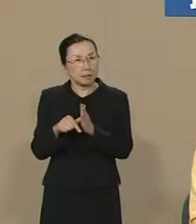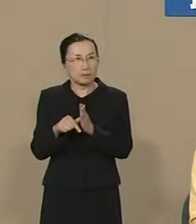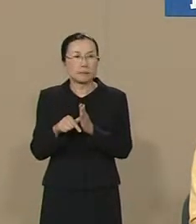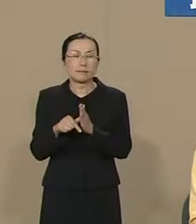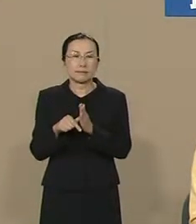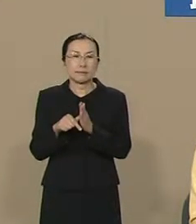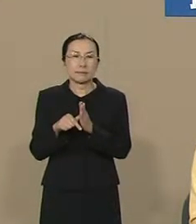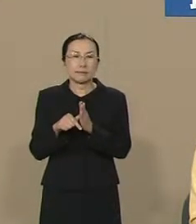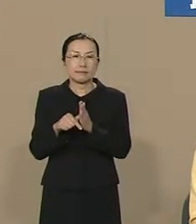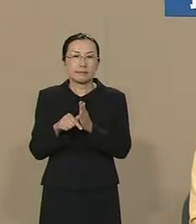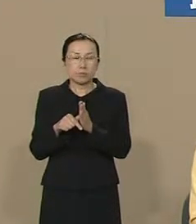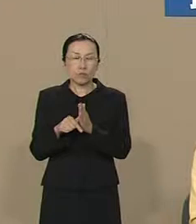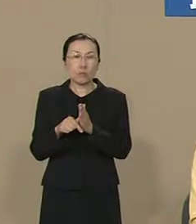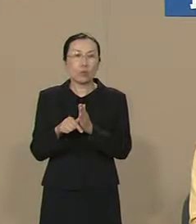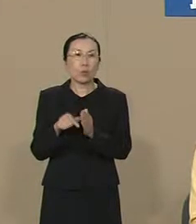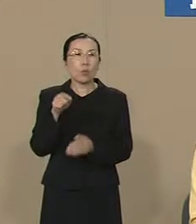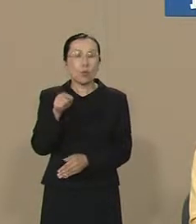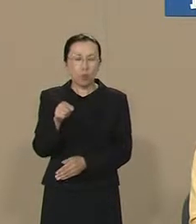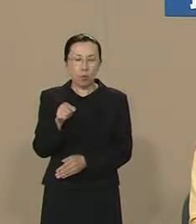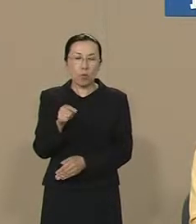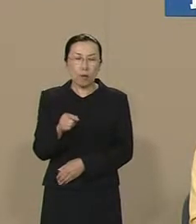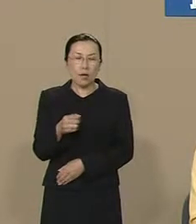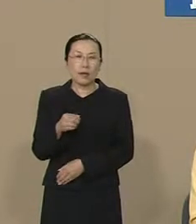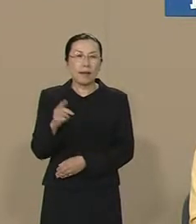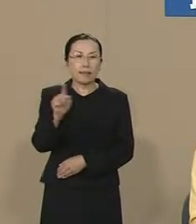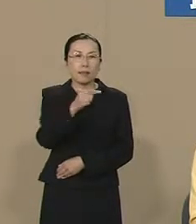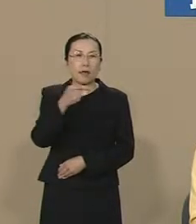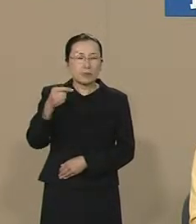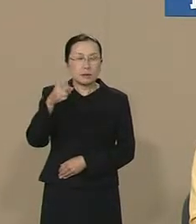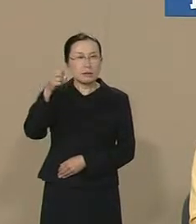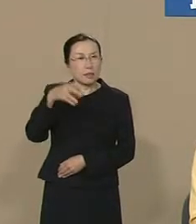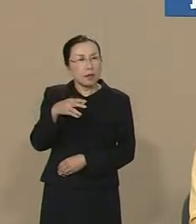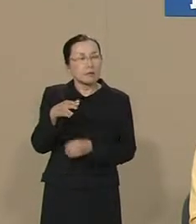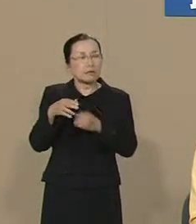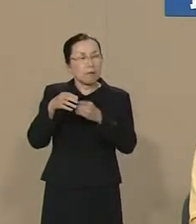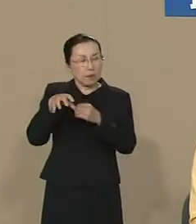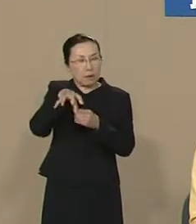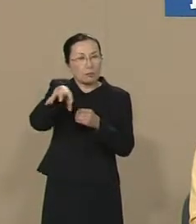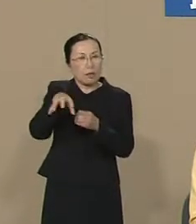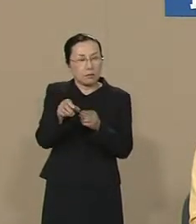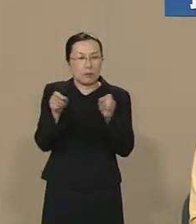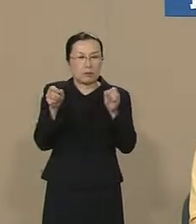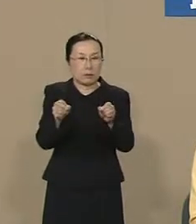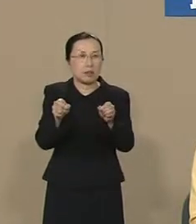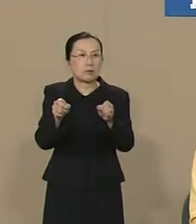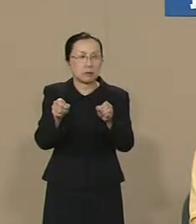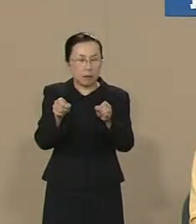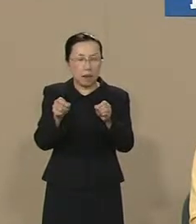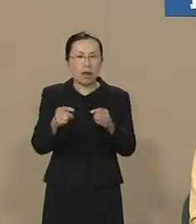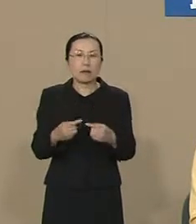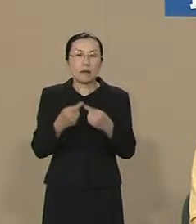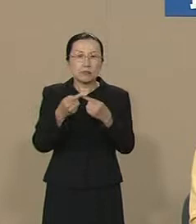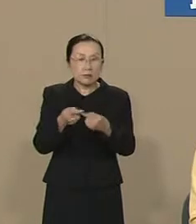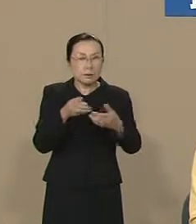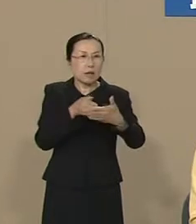請戸は福島第１原子力発電所の すぐそばで､ 立ち入りが制限されています｡